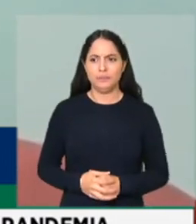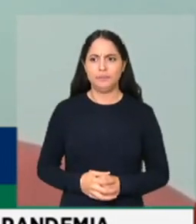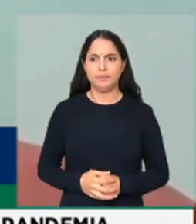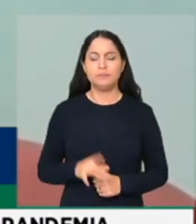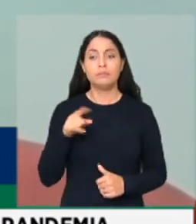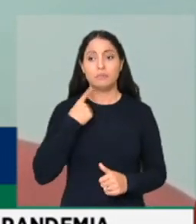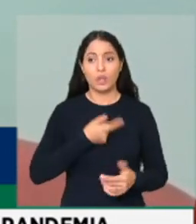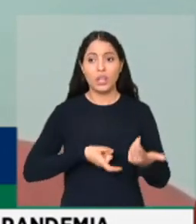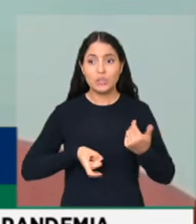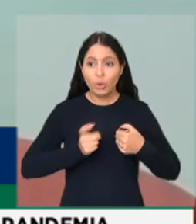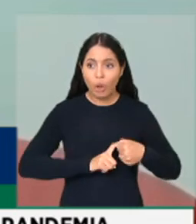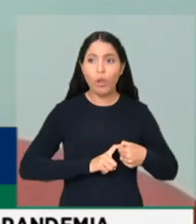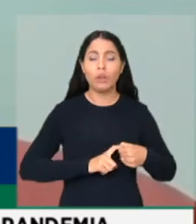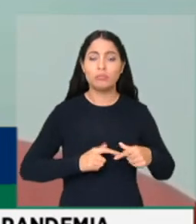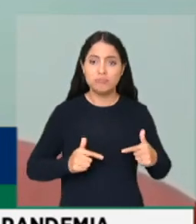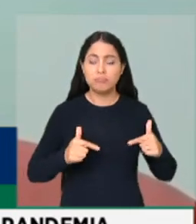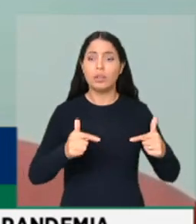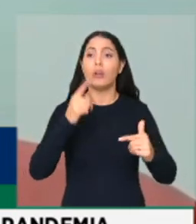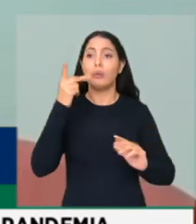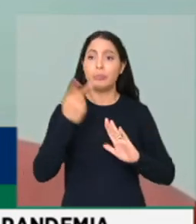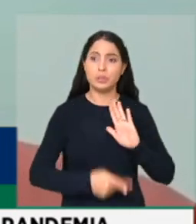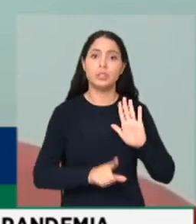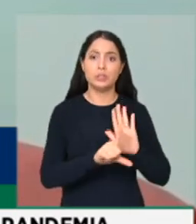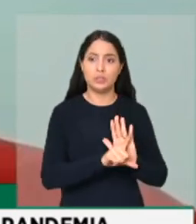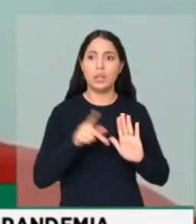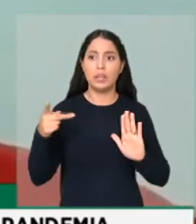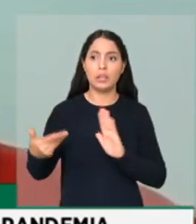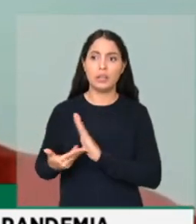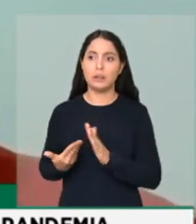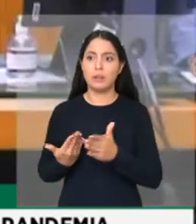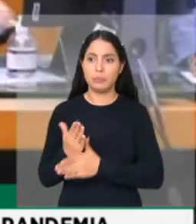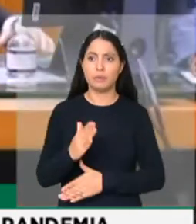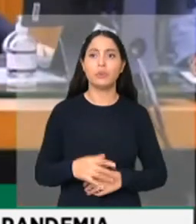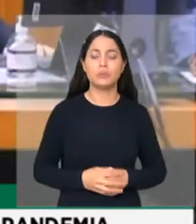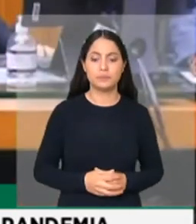BRASIL PARA QUE A GENTE RETOME E RÔ TOME O PROJETO APROVADO NA CÂMARA, MUITO OBRIGADO. -- [PRESIDENTE]: EU